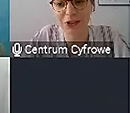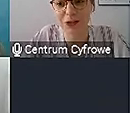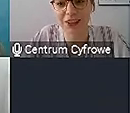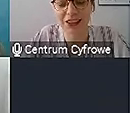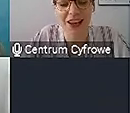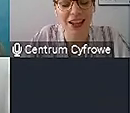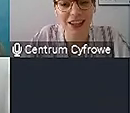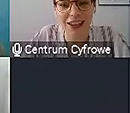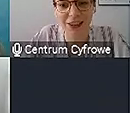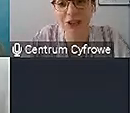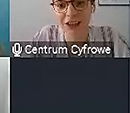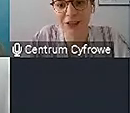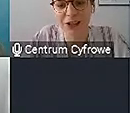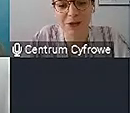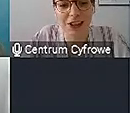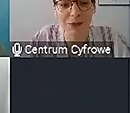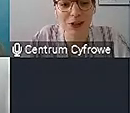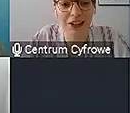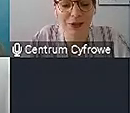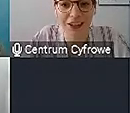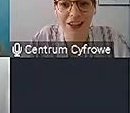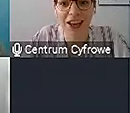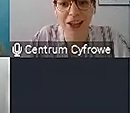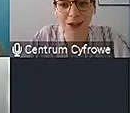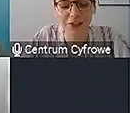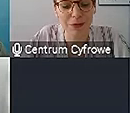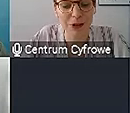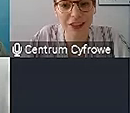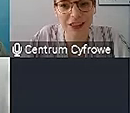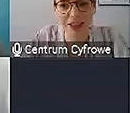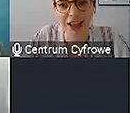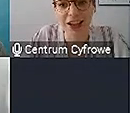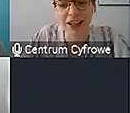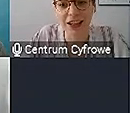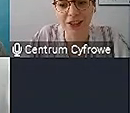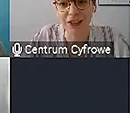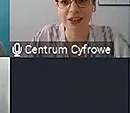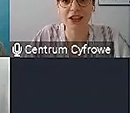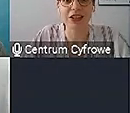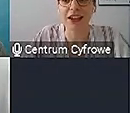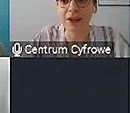co się dzieje w naszym projekcie Spółdzielnia Otwartej Edukacji w bibliotece i co nas jeszcze czeka.